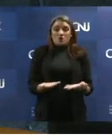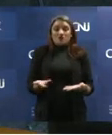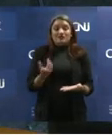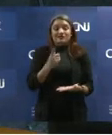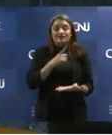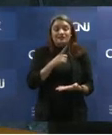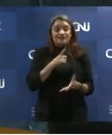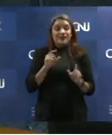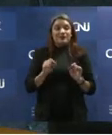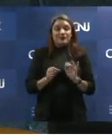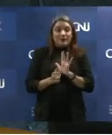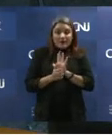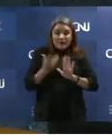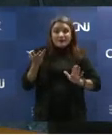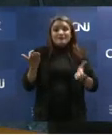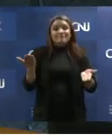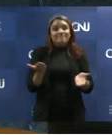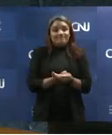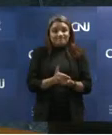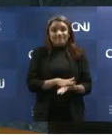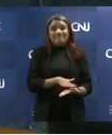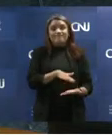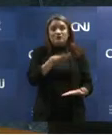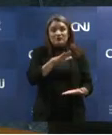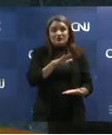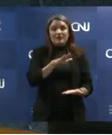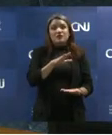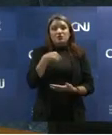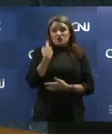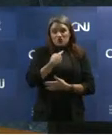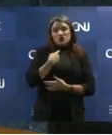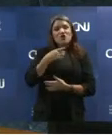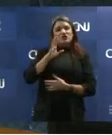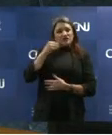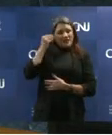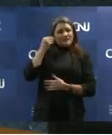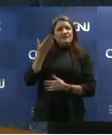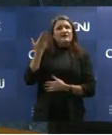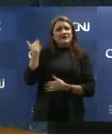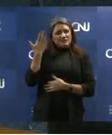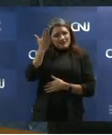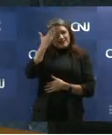Nós todos somos um juiz de carreira. Nós enfrentamos a carga ela faz parte do nosso caminho.